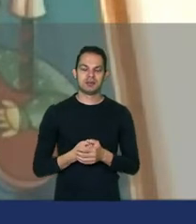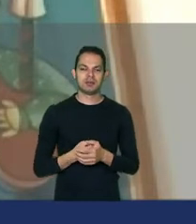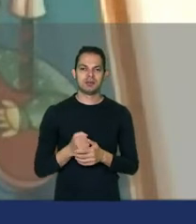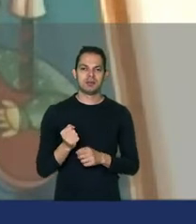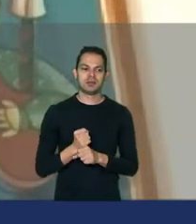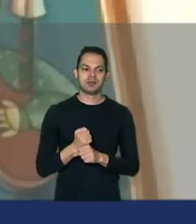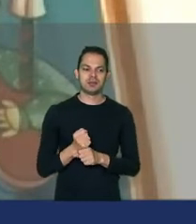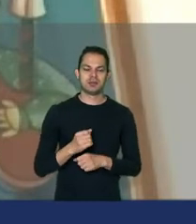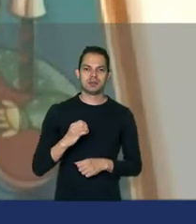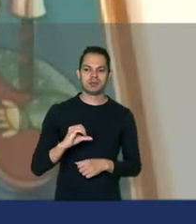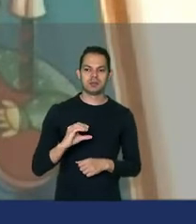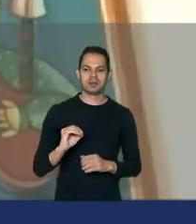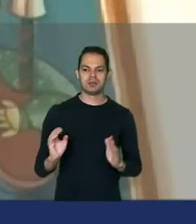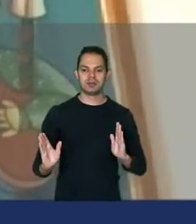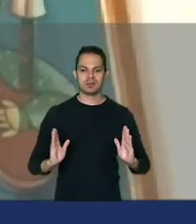AO LONGO DOS ÚLTIMOS 90 ANOS.